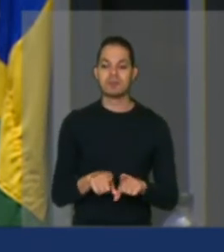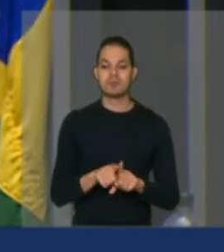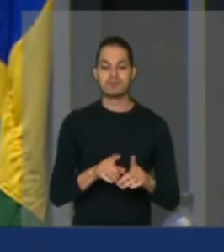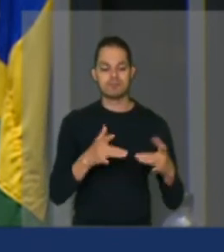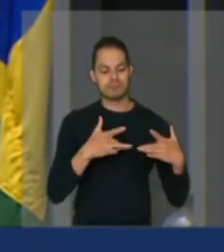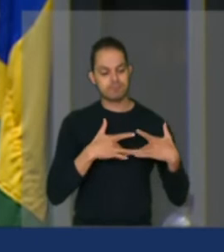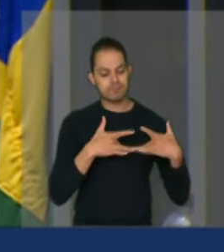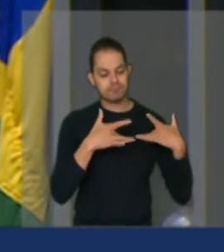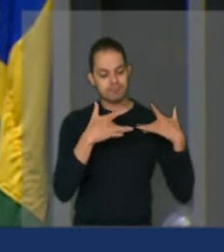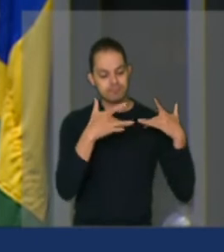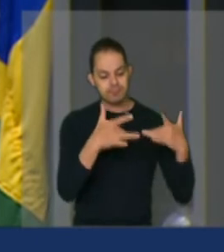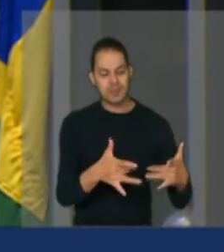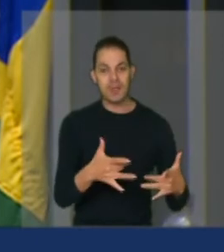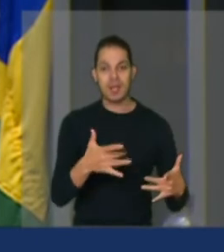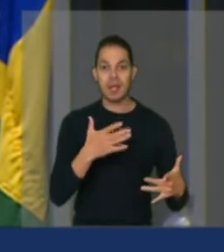A MINHA SOLIDARIEDADE É